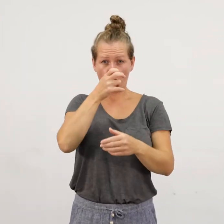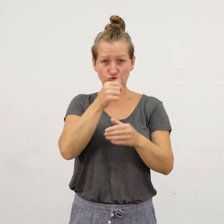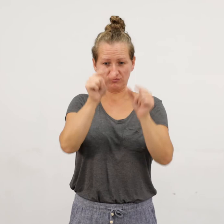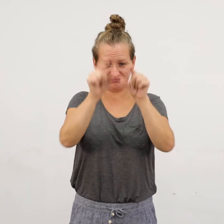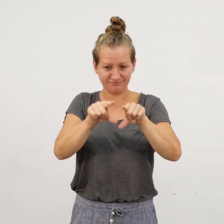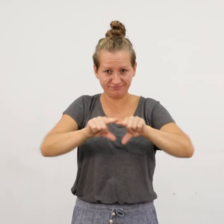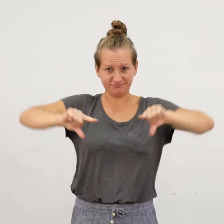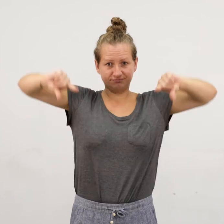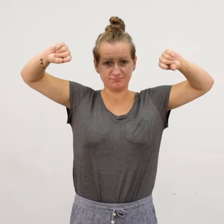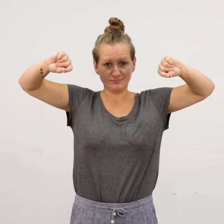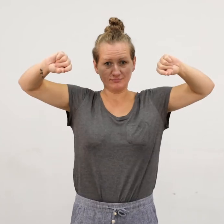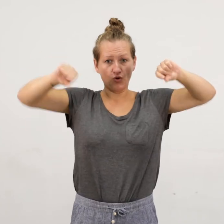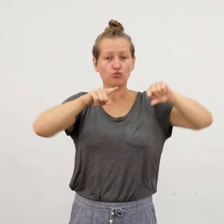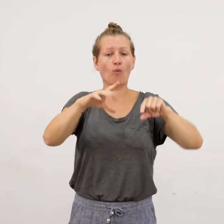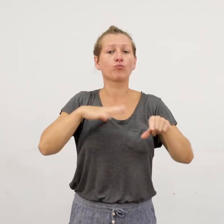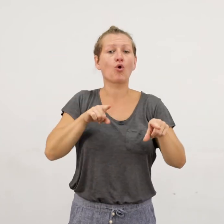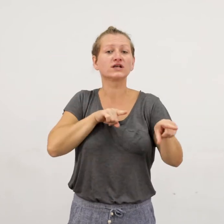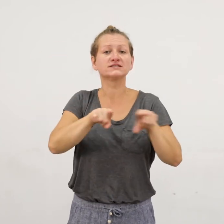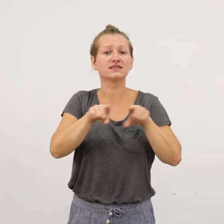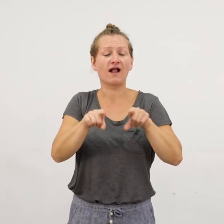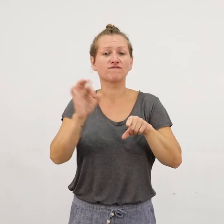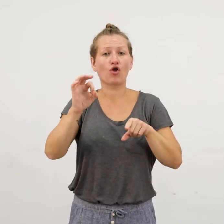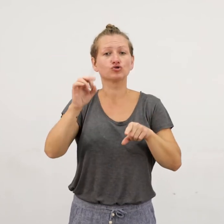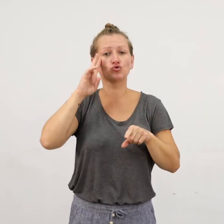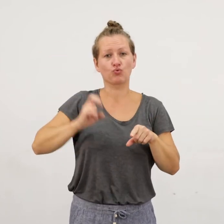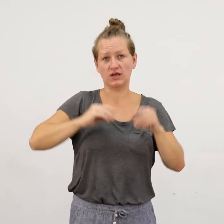głową zwróconą w prawo, siedzącego na tarczy amazonek.